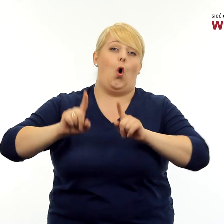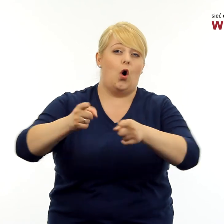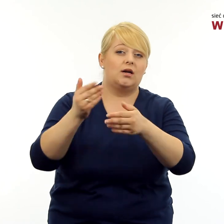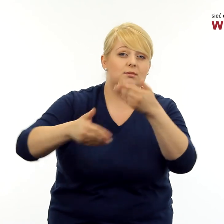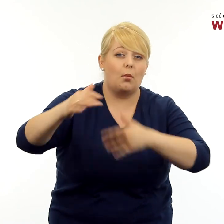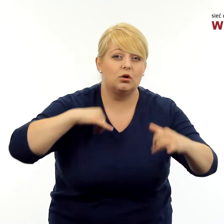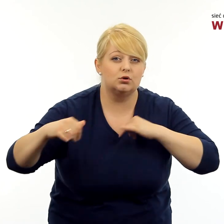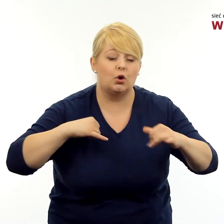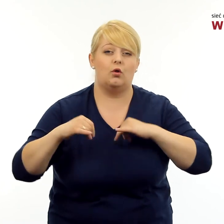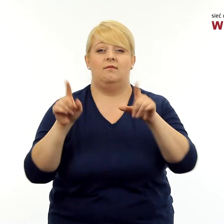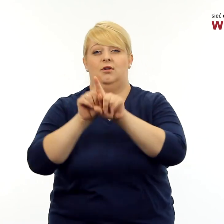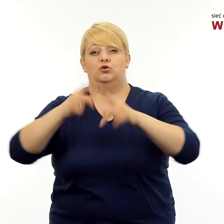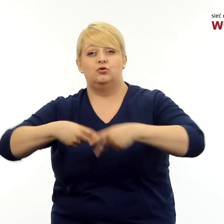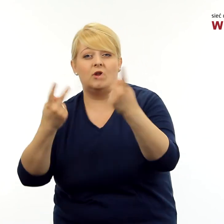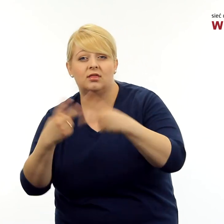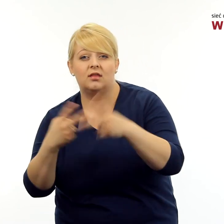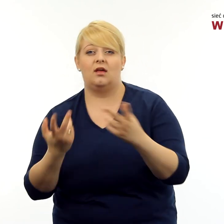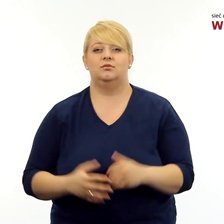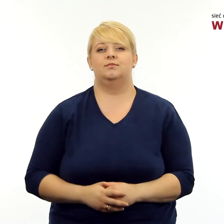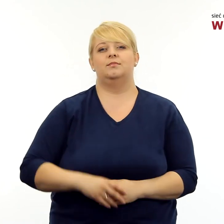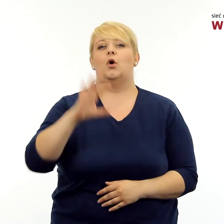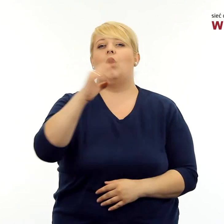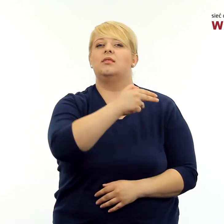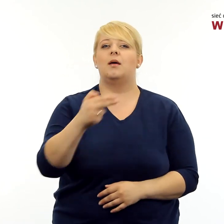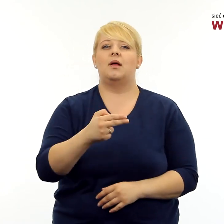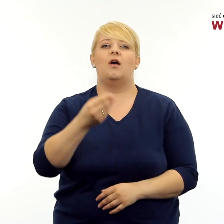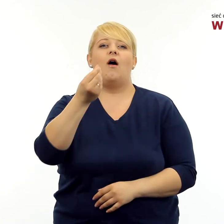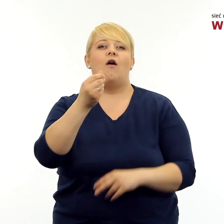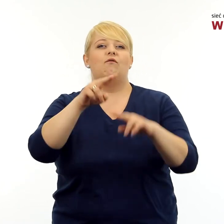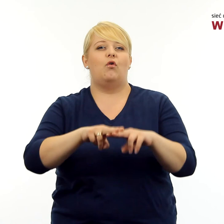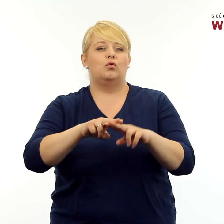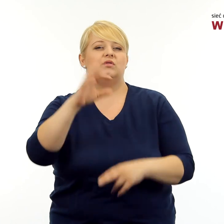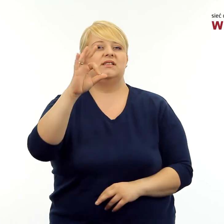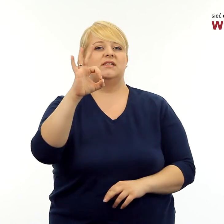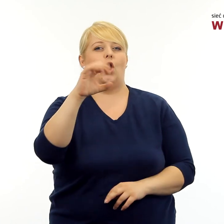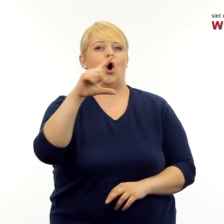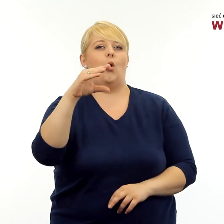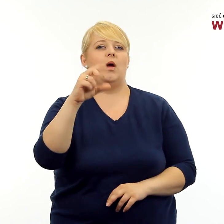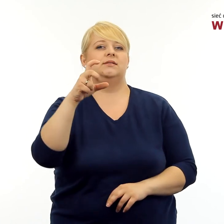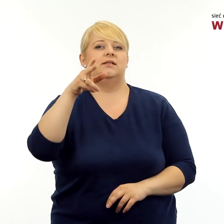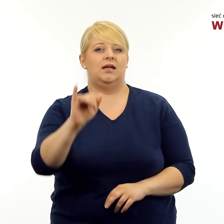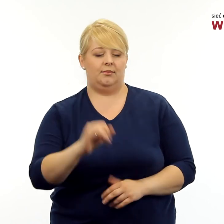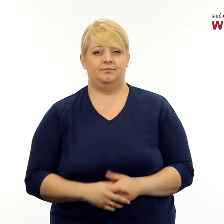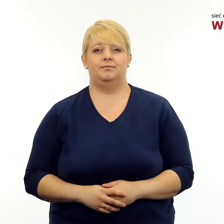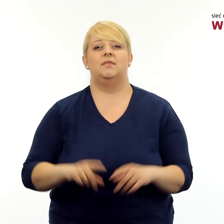organizacji pozarządowych i dziennikarzy, na temat funduszu sołeckiego,